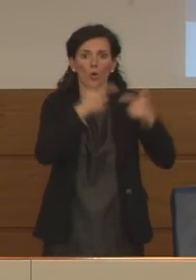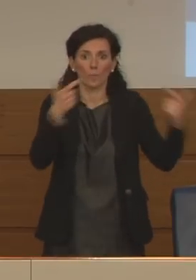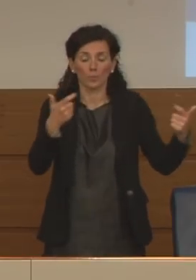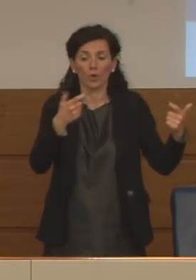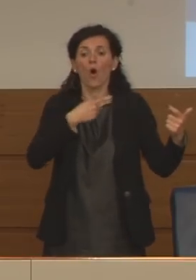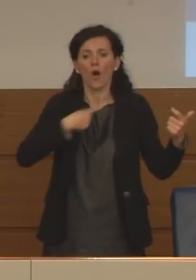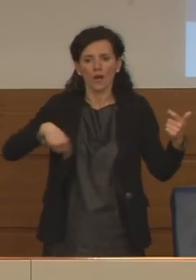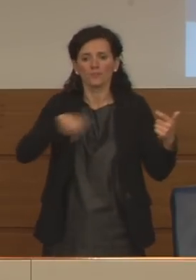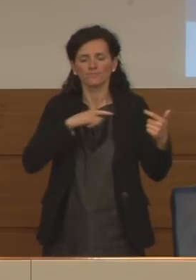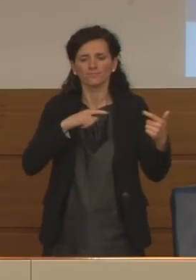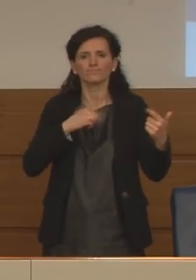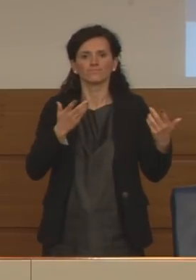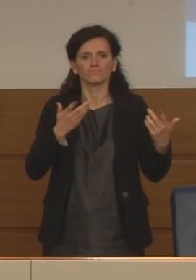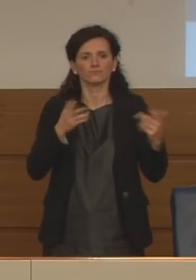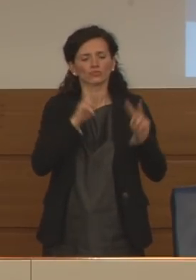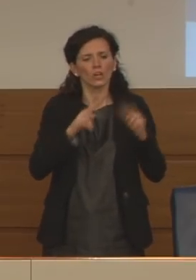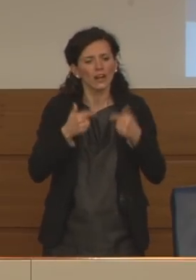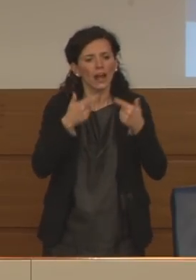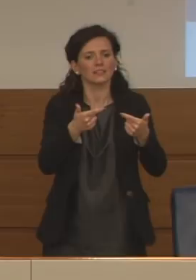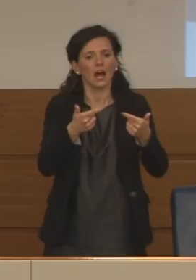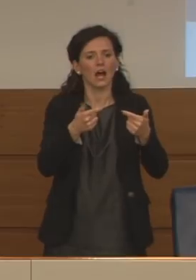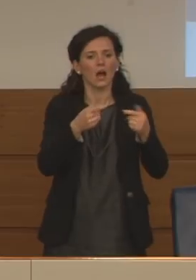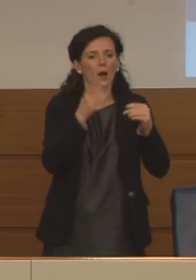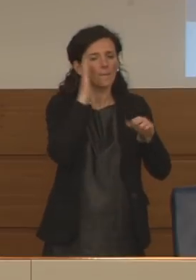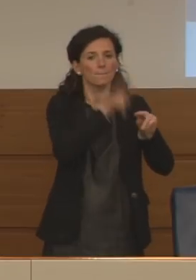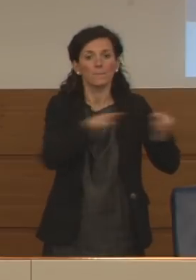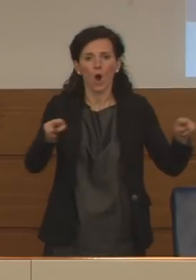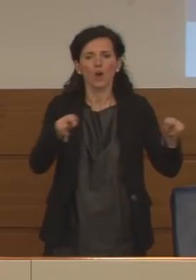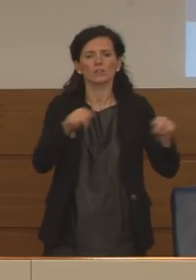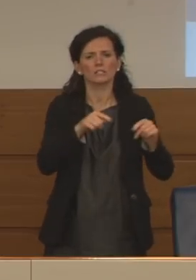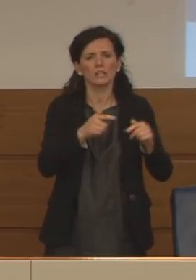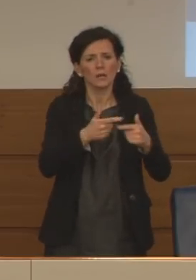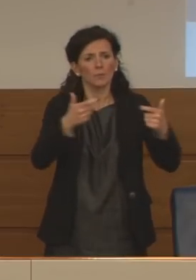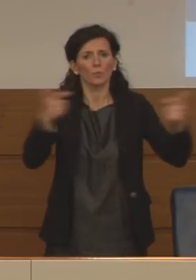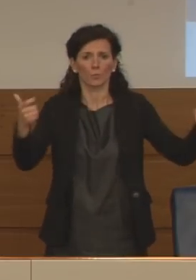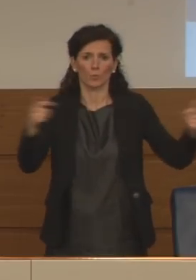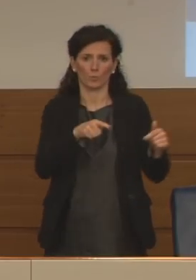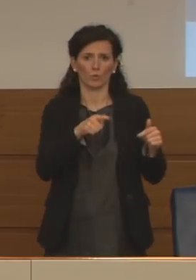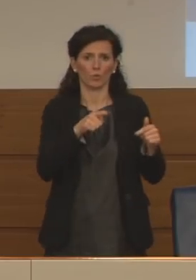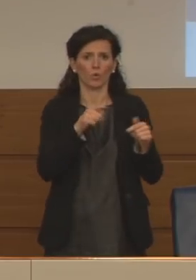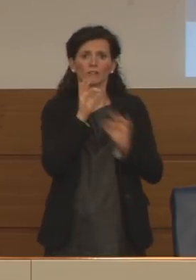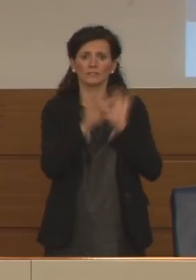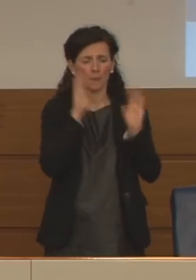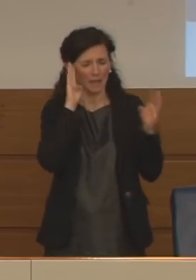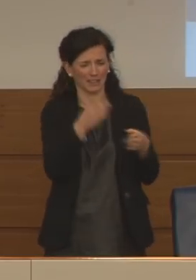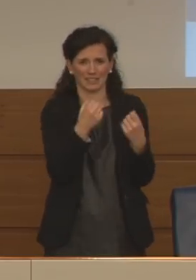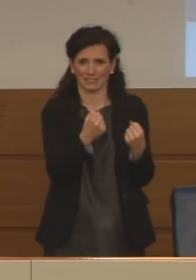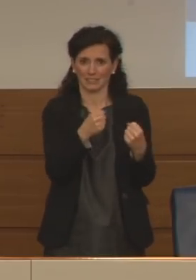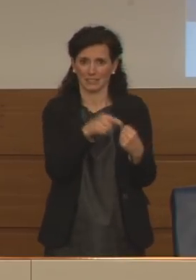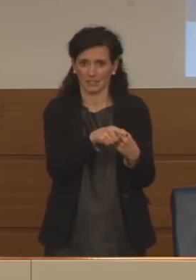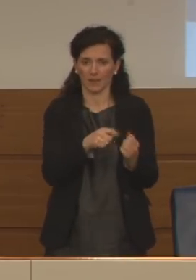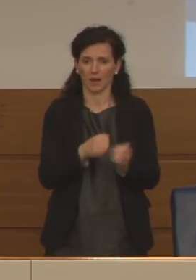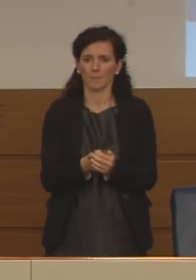è di raddoppiarli. La nostra corsa contro il tempo, ed è la preghiera che ho fatto